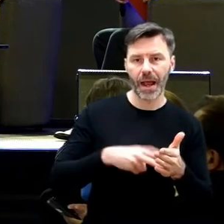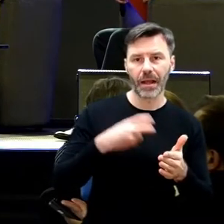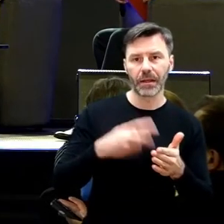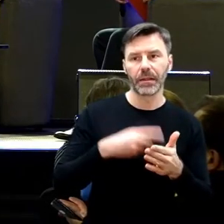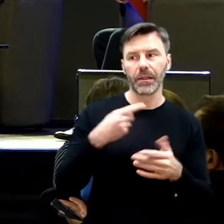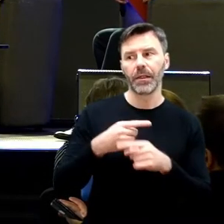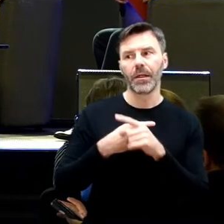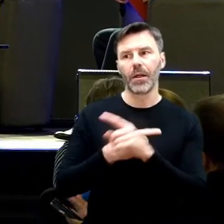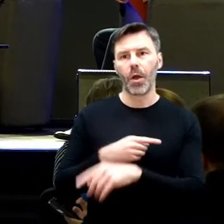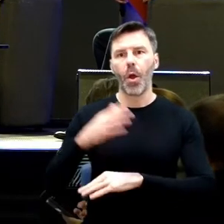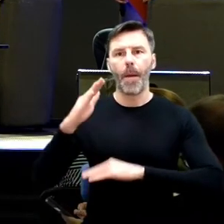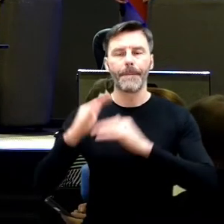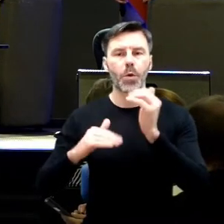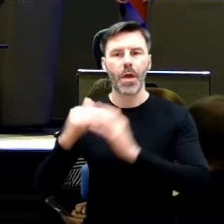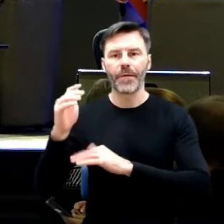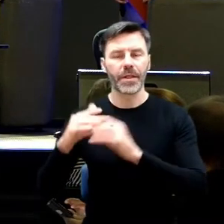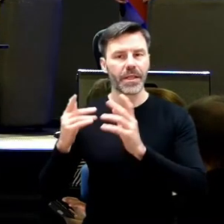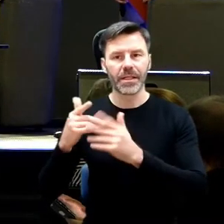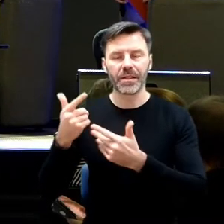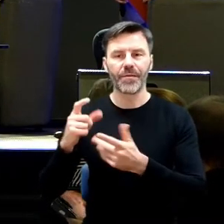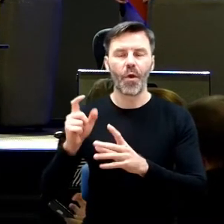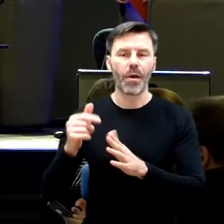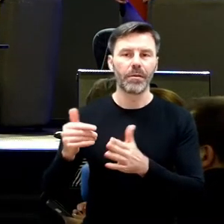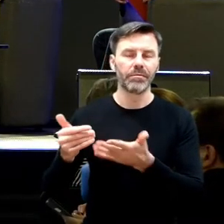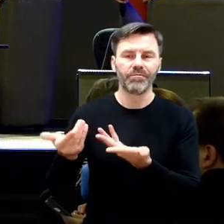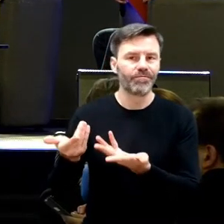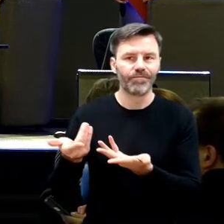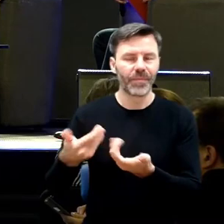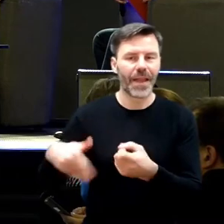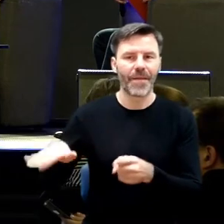budownictwo na potrzeby najmu komunalnego